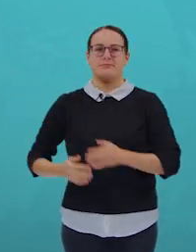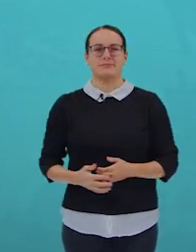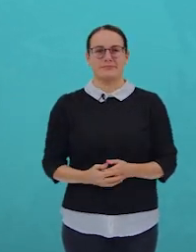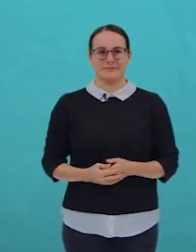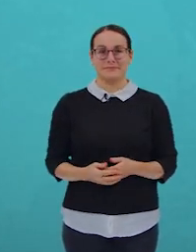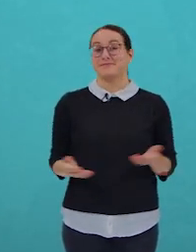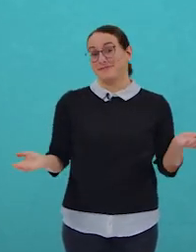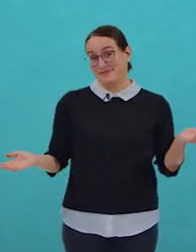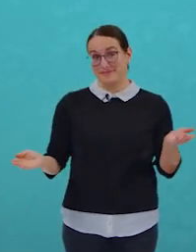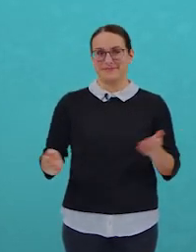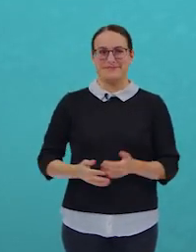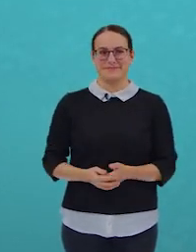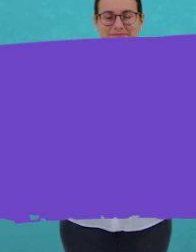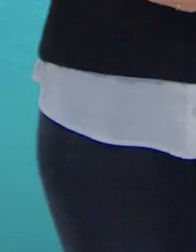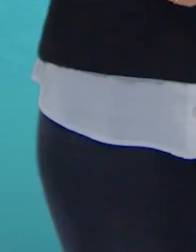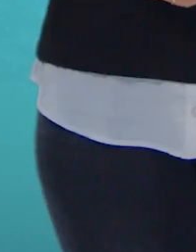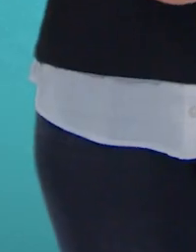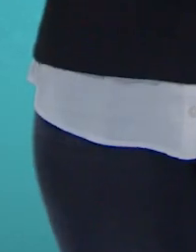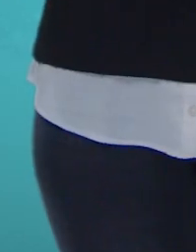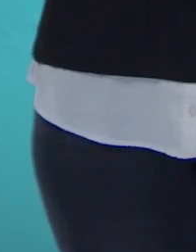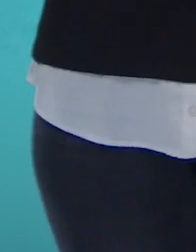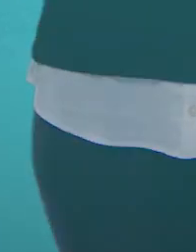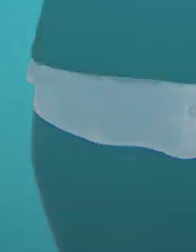Mitmachen lohnt sich also doppelt. Tschüs!